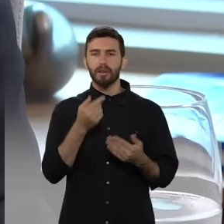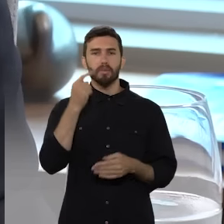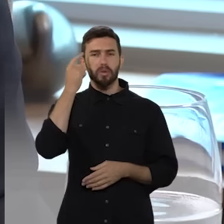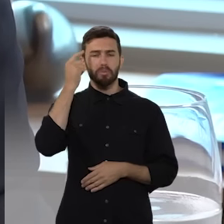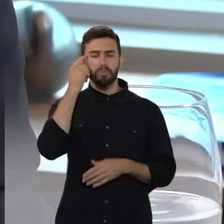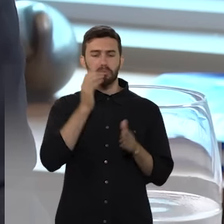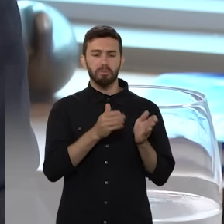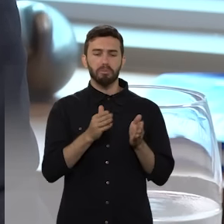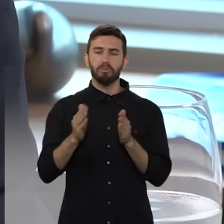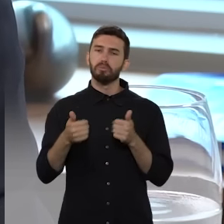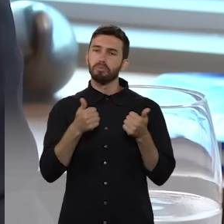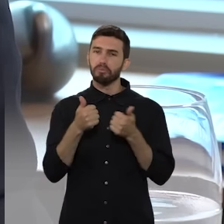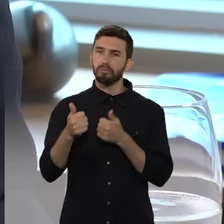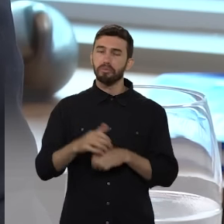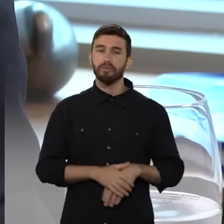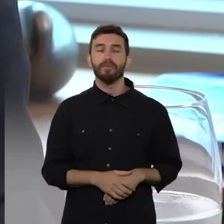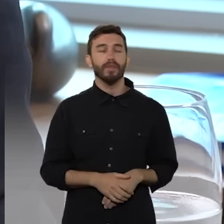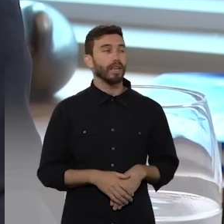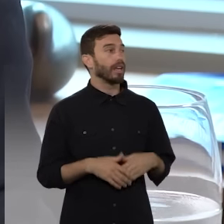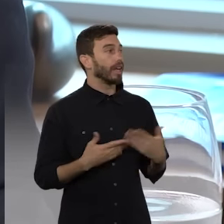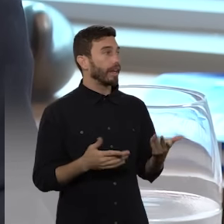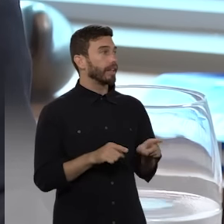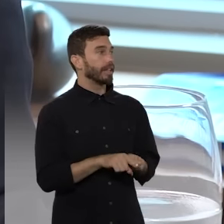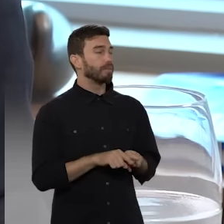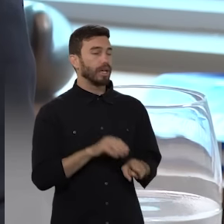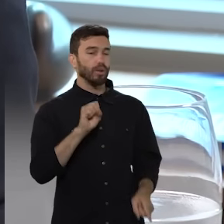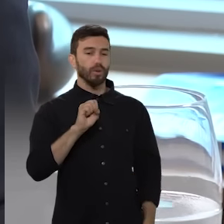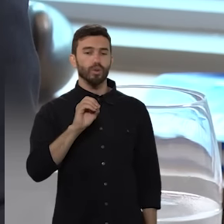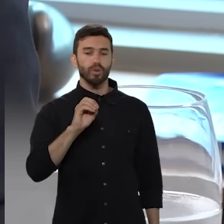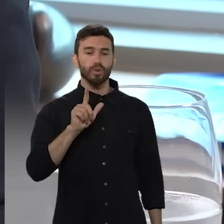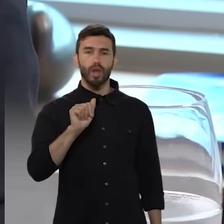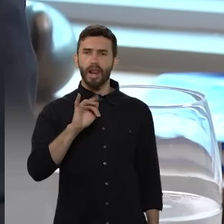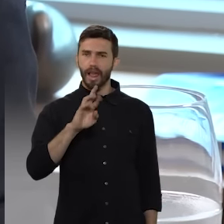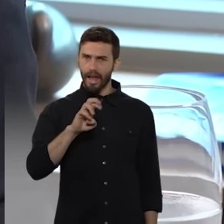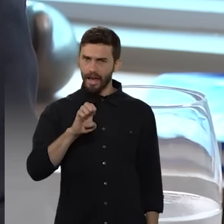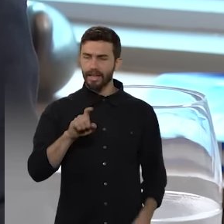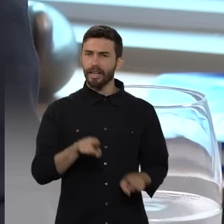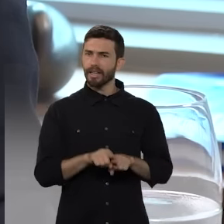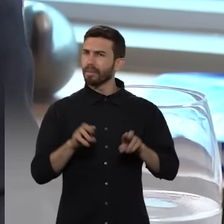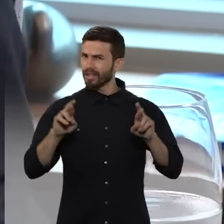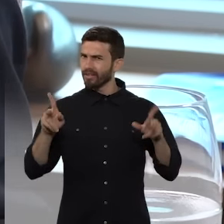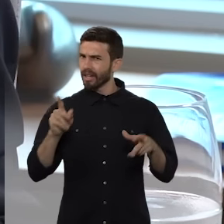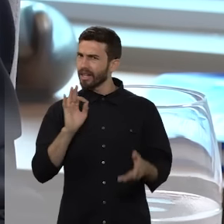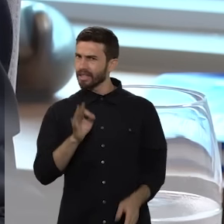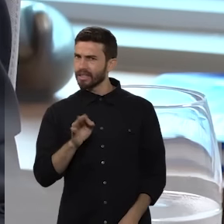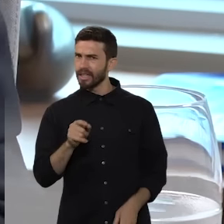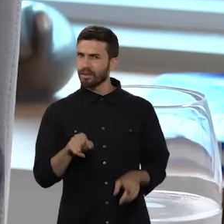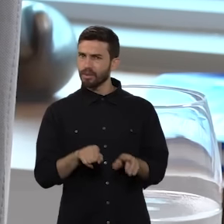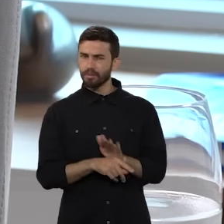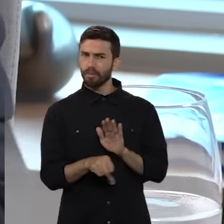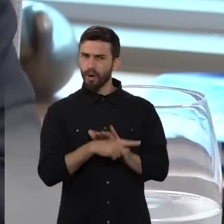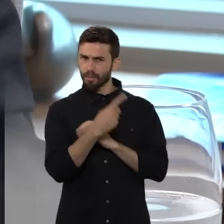Maurício, no caso da solar os cabos são diferentes hoje, do que vocês fazem tradicionalmente? Mesmo